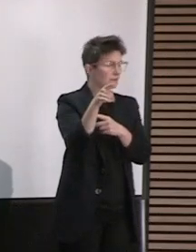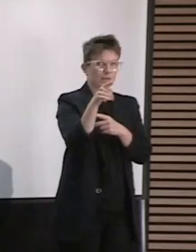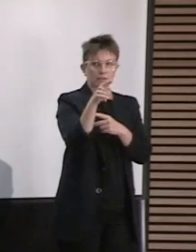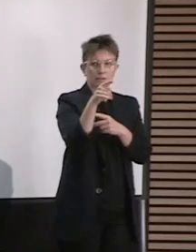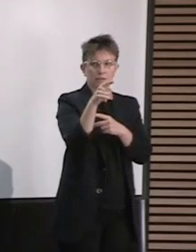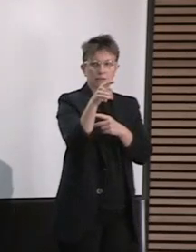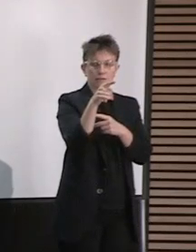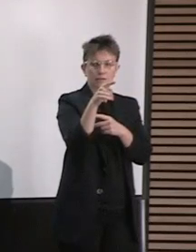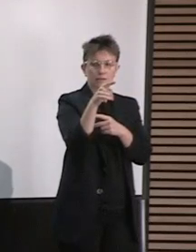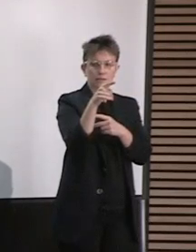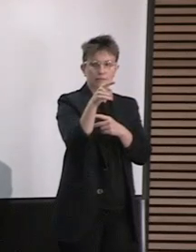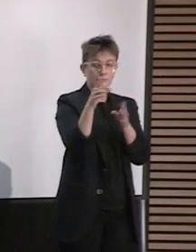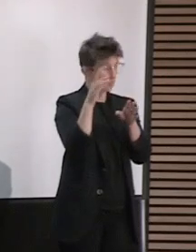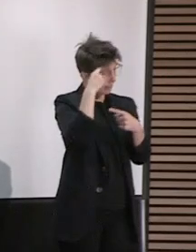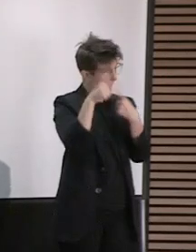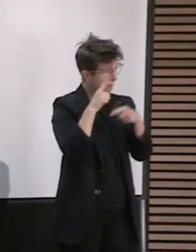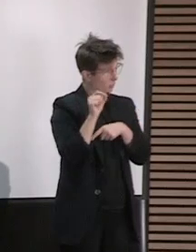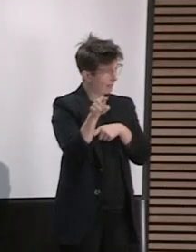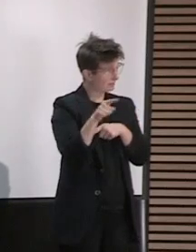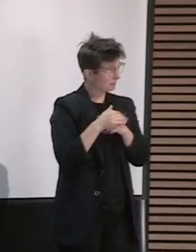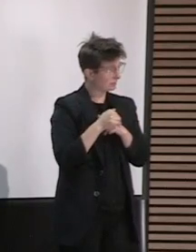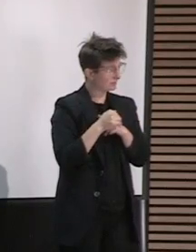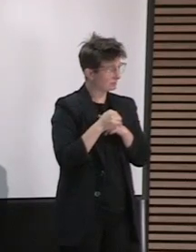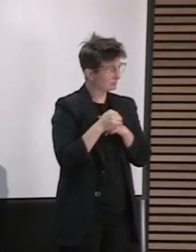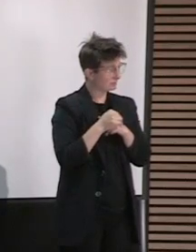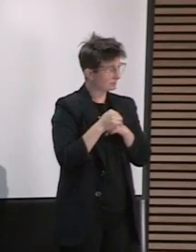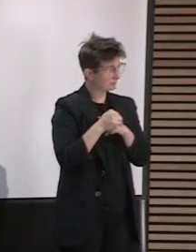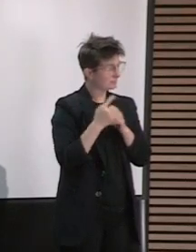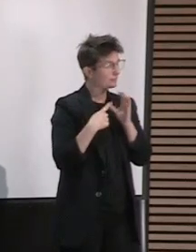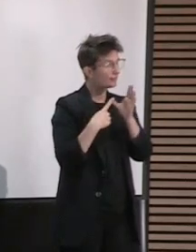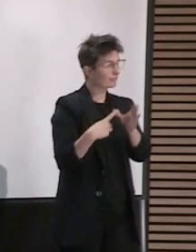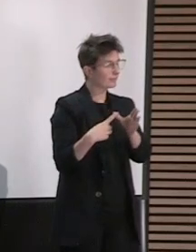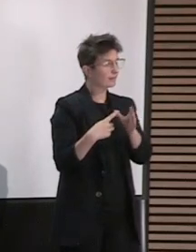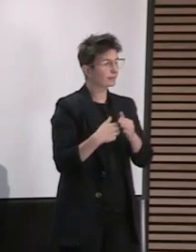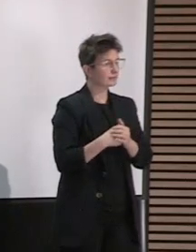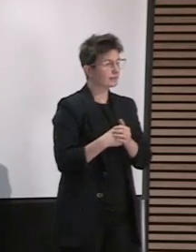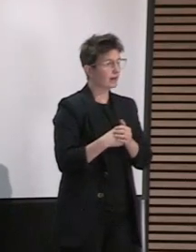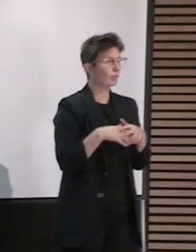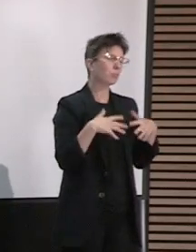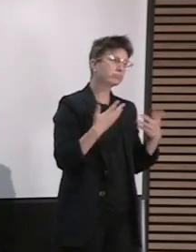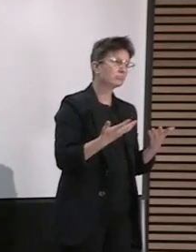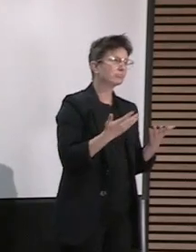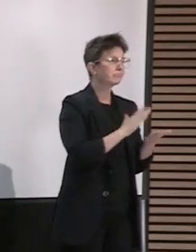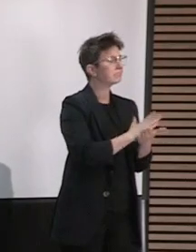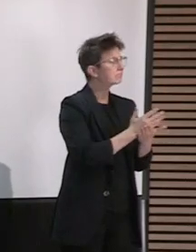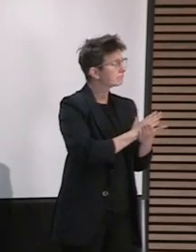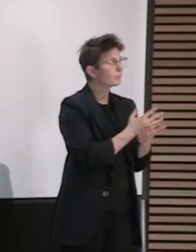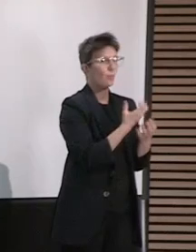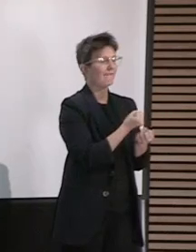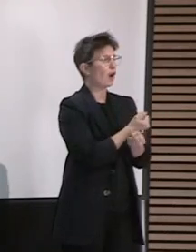muri i te pooti 91 i te